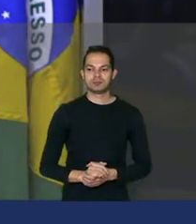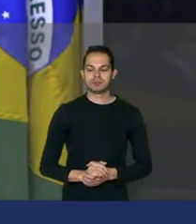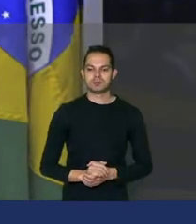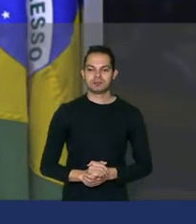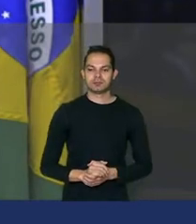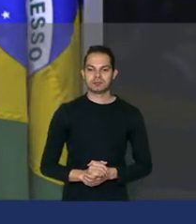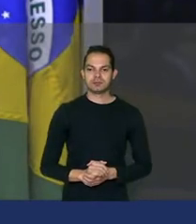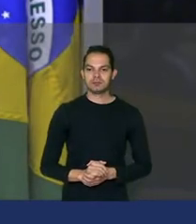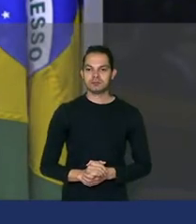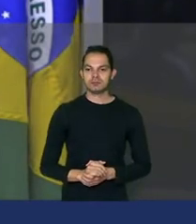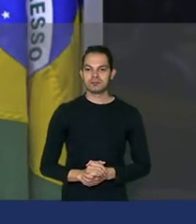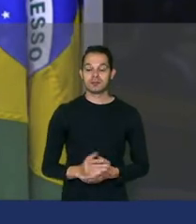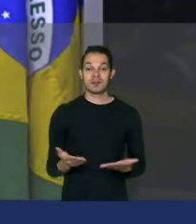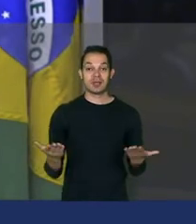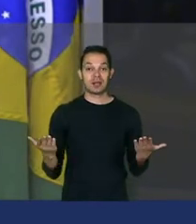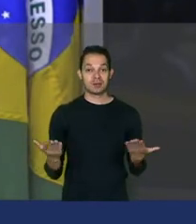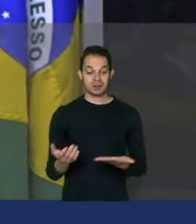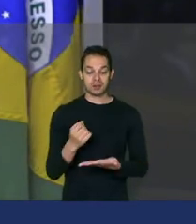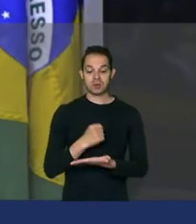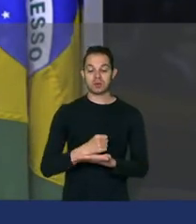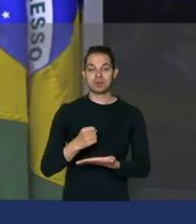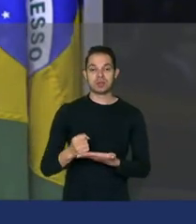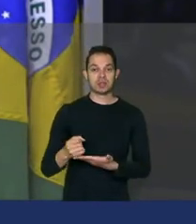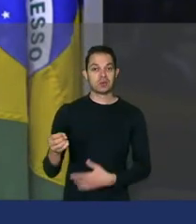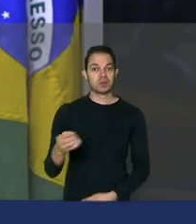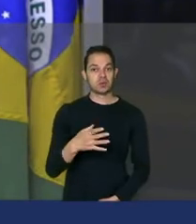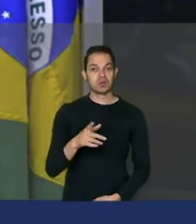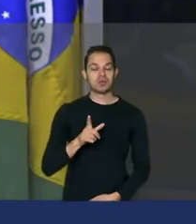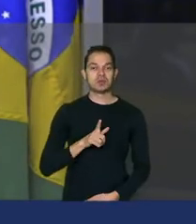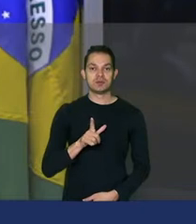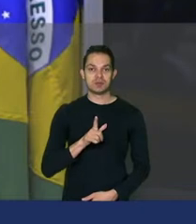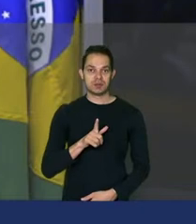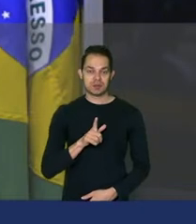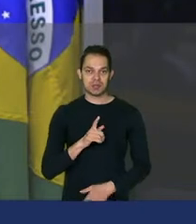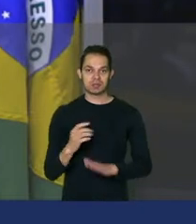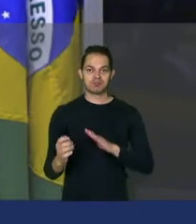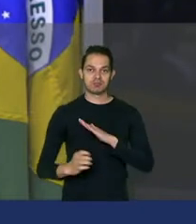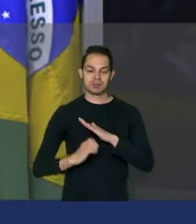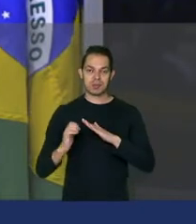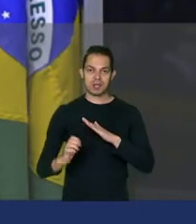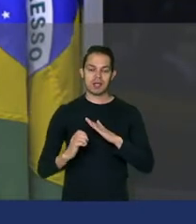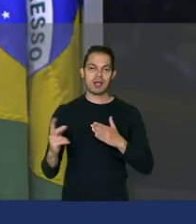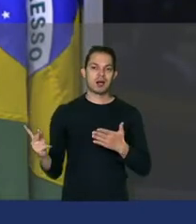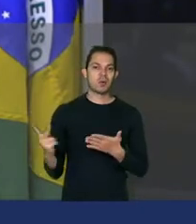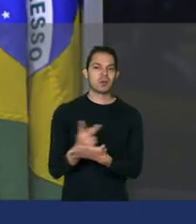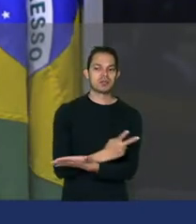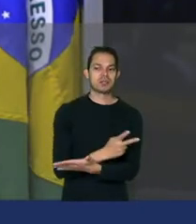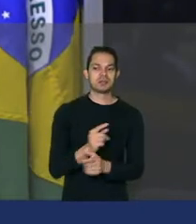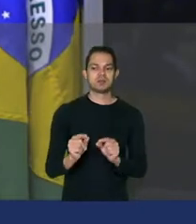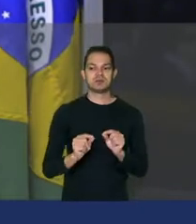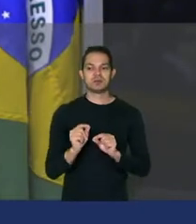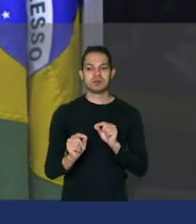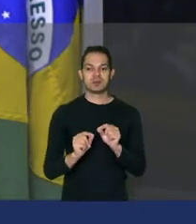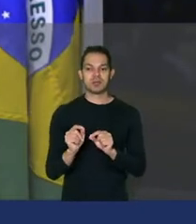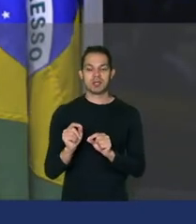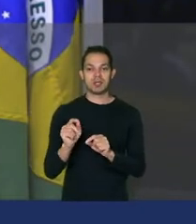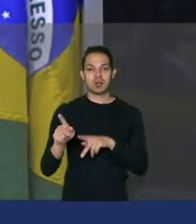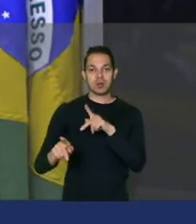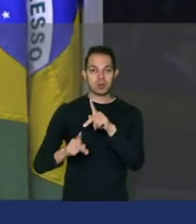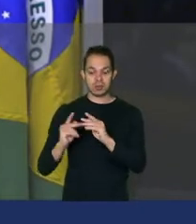NA BR 465. SÓ QUE AGORA, COM O NOVO CONTRATO DA CONCESSÃO, O QUE ESTÁ ACONTECENDO É QUE O POVO DE SEROPÉDICA ESTÁ